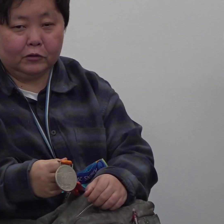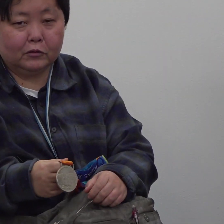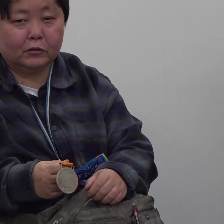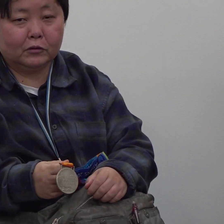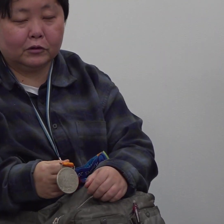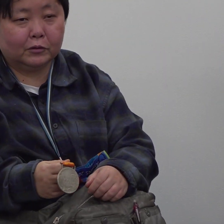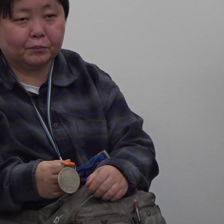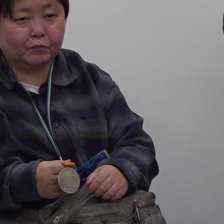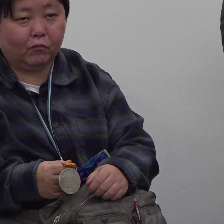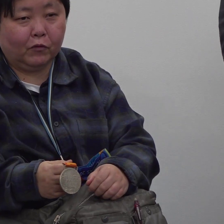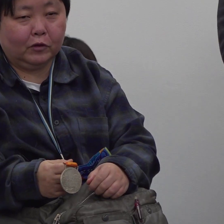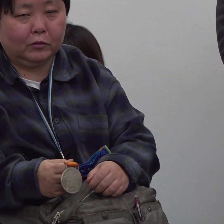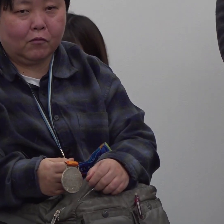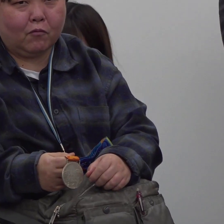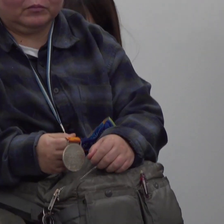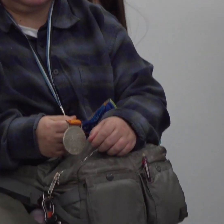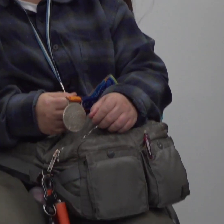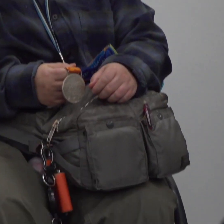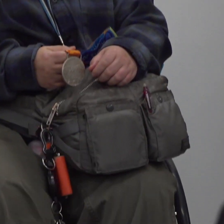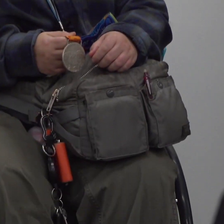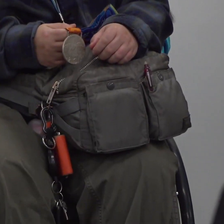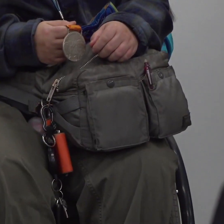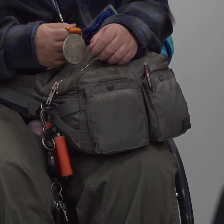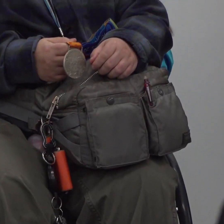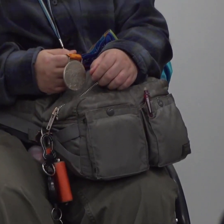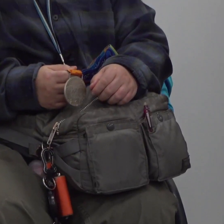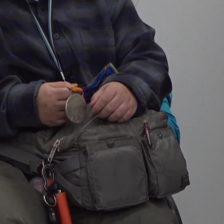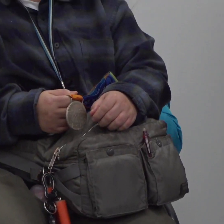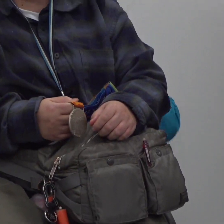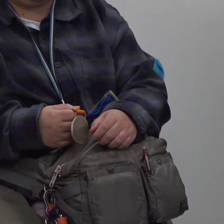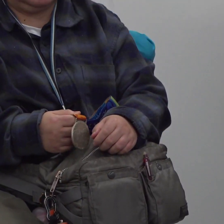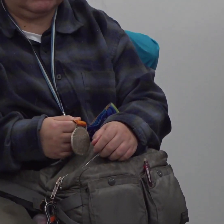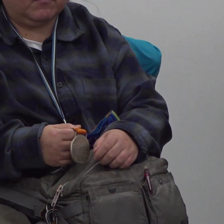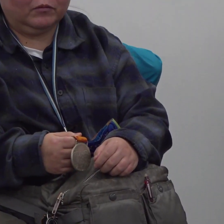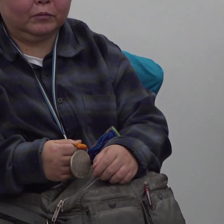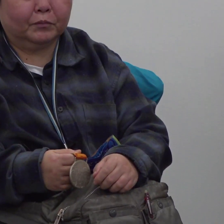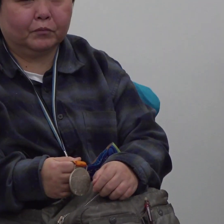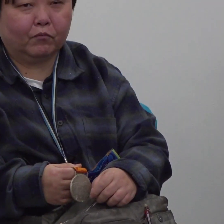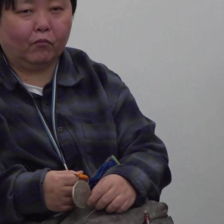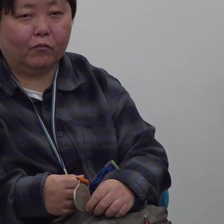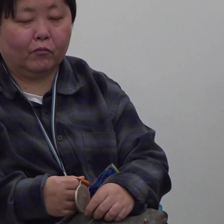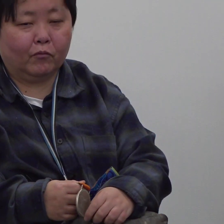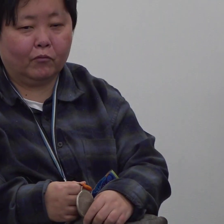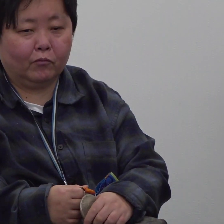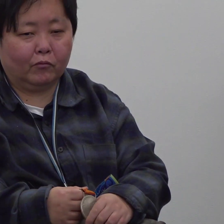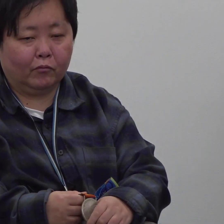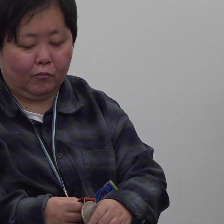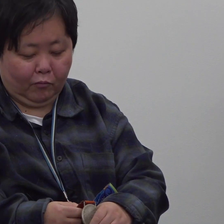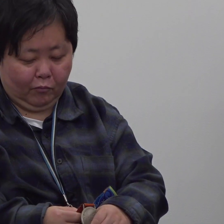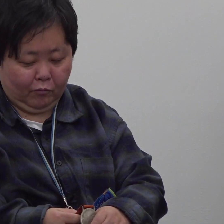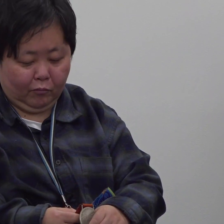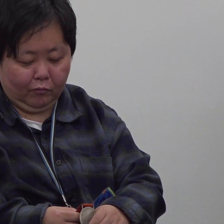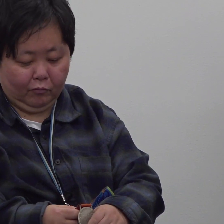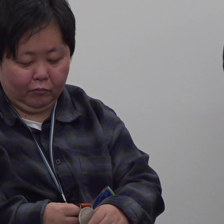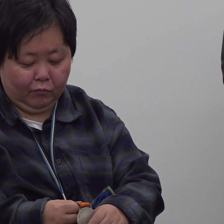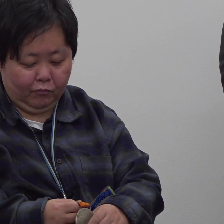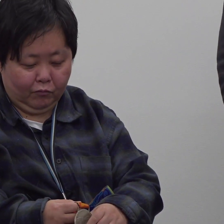もしよかったら終わってからでもね見せていただけるので 触ってみたりあの重さもぜひ感じてみてください